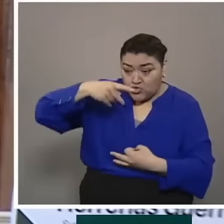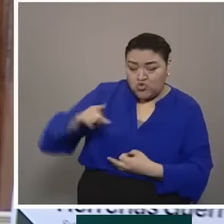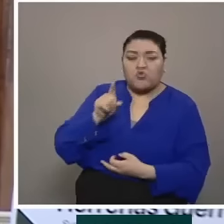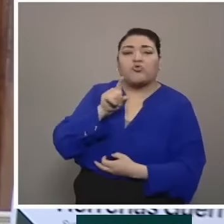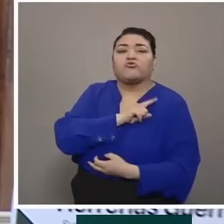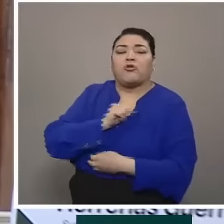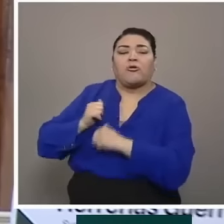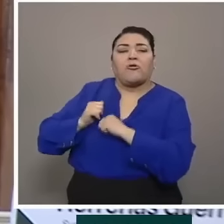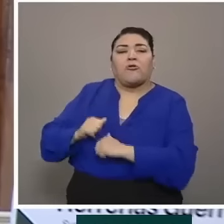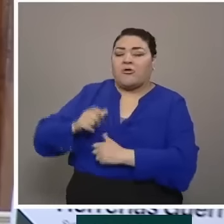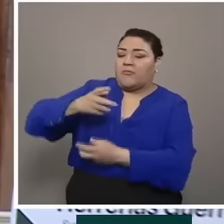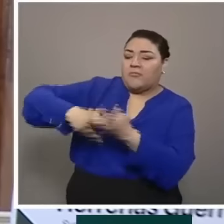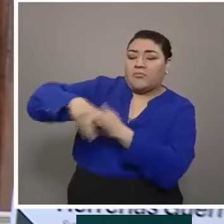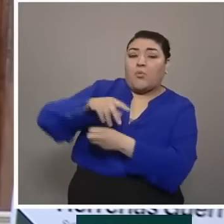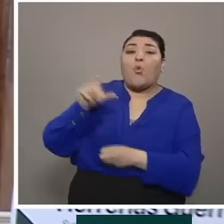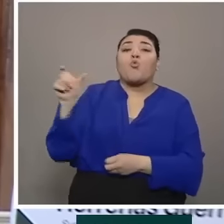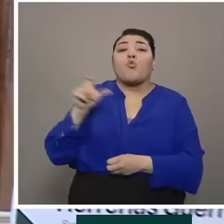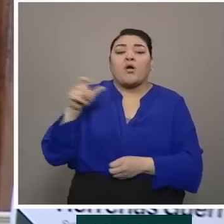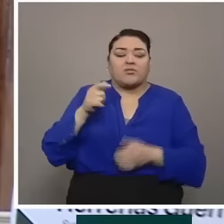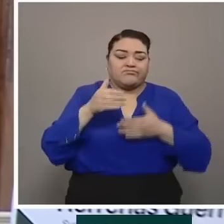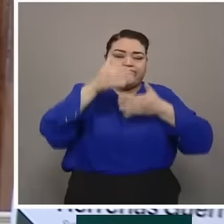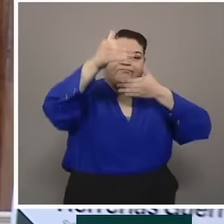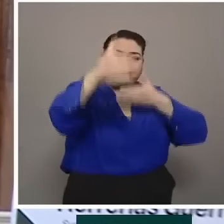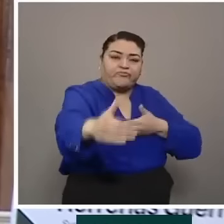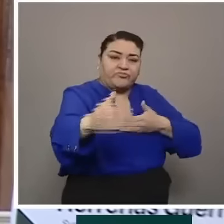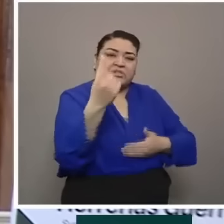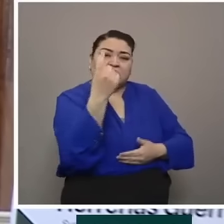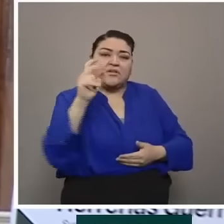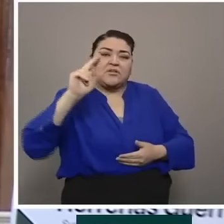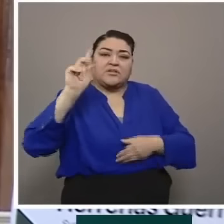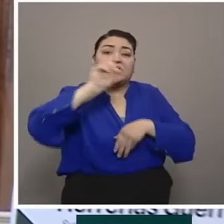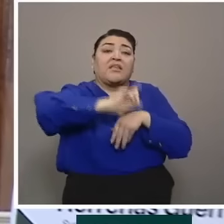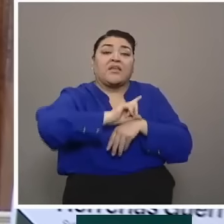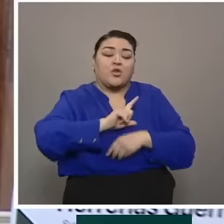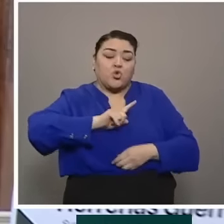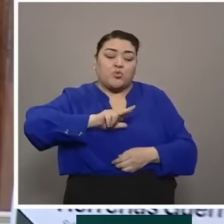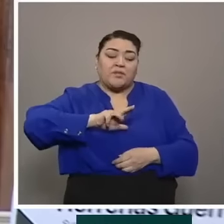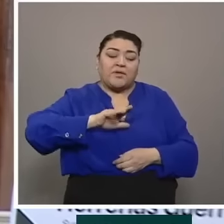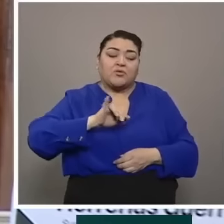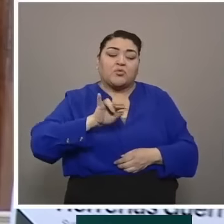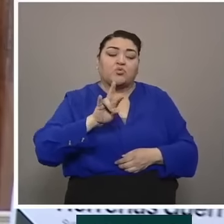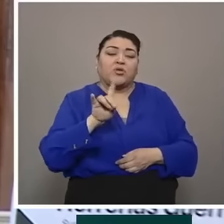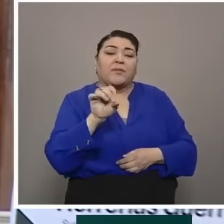de los siguientes 180 días naturales contados a partir de la entrada en vigor de la ley general en